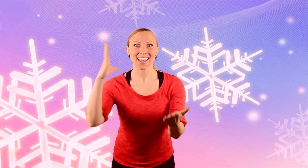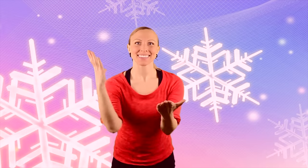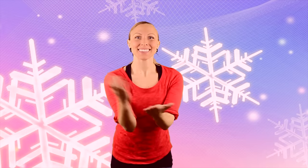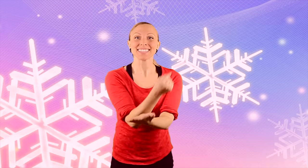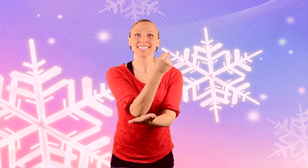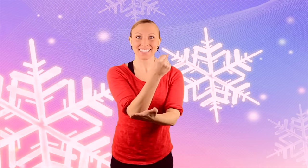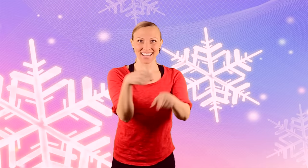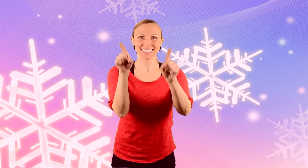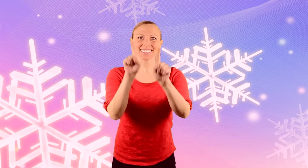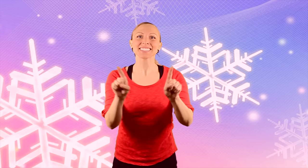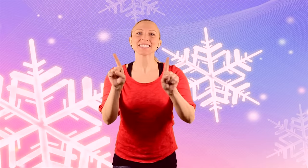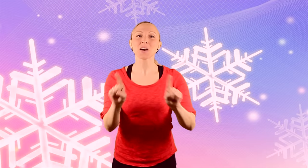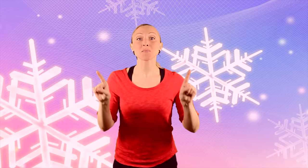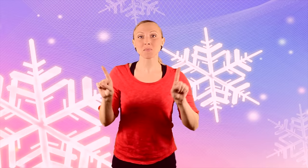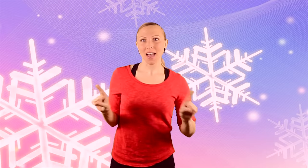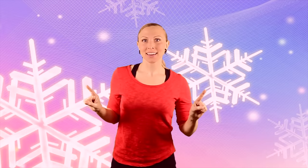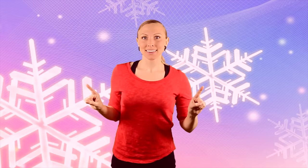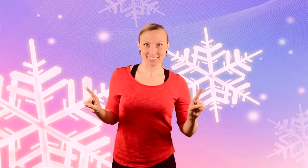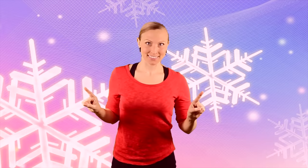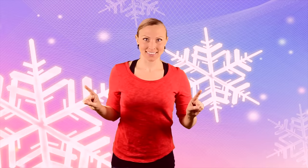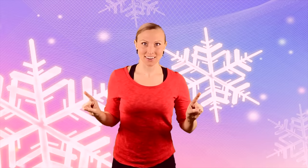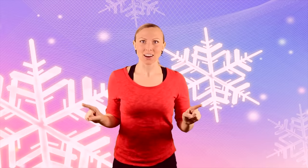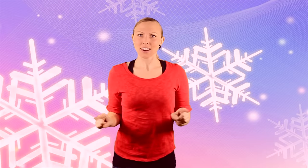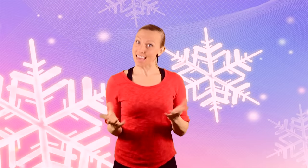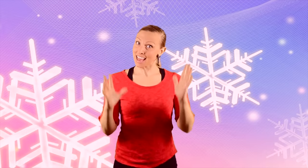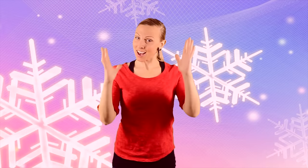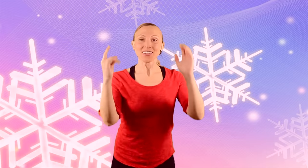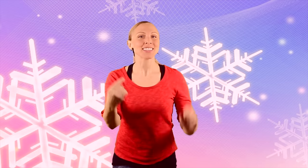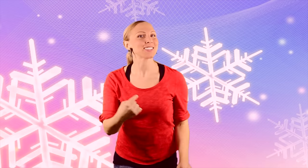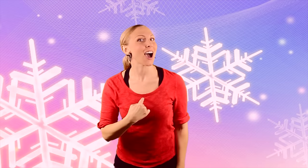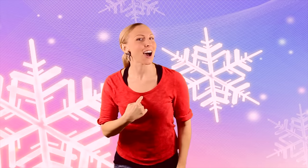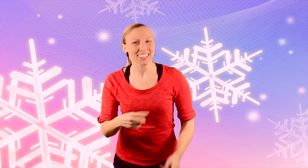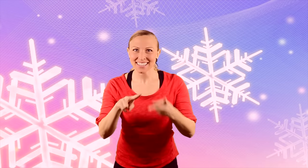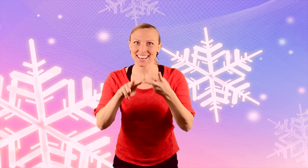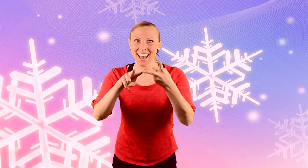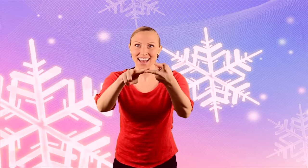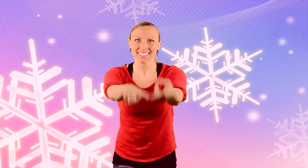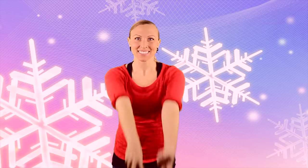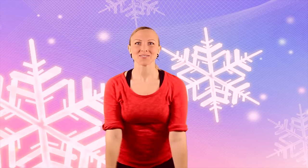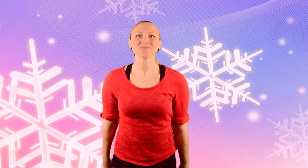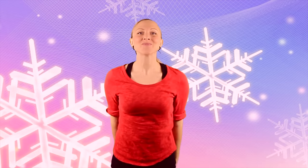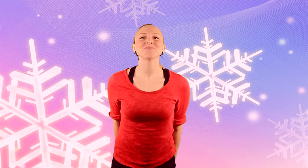Äntligen december och nu lever jag igen.